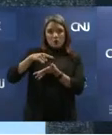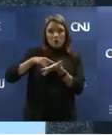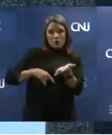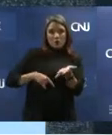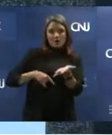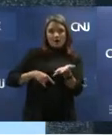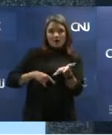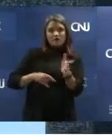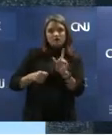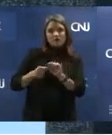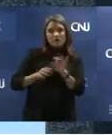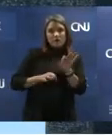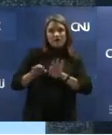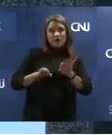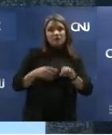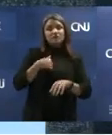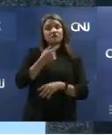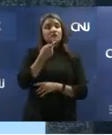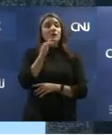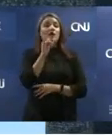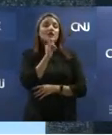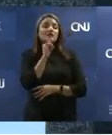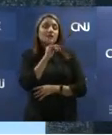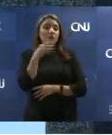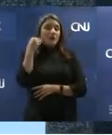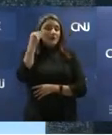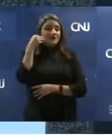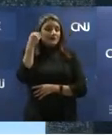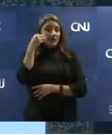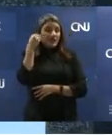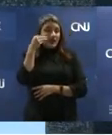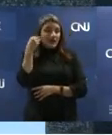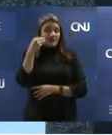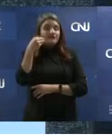sempre fiquei com uma experiência muito importante, em que nós fazíamos